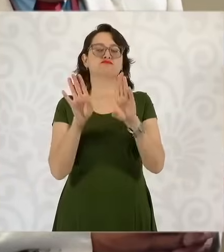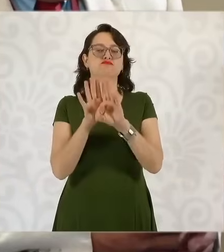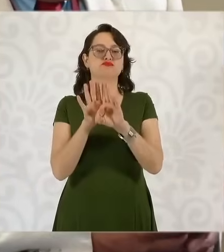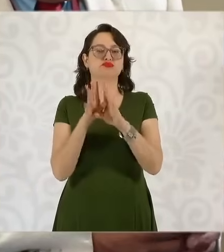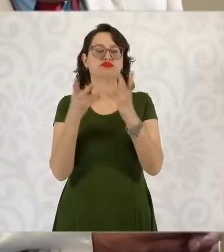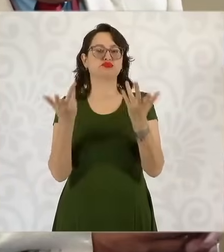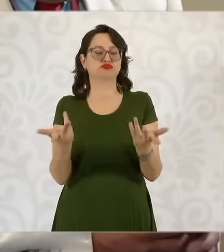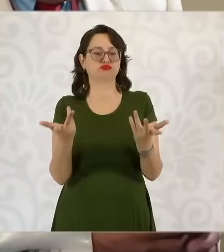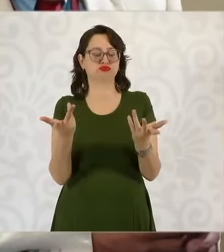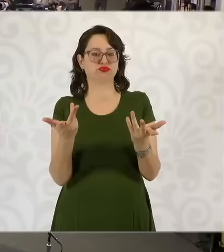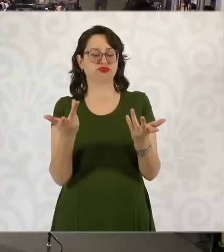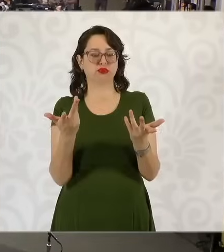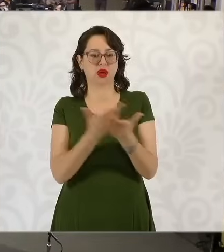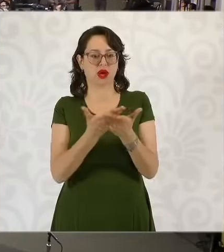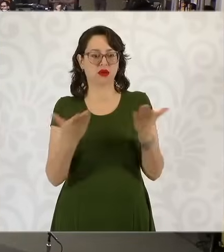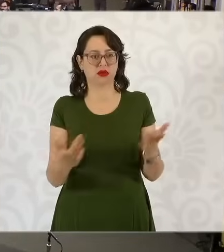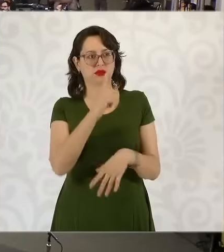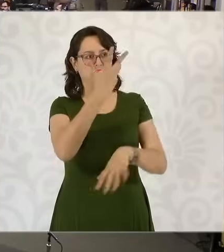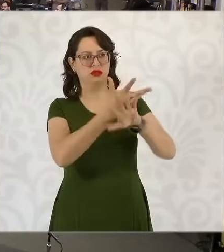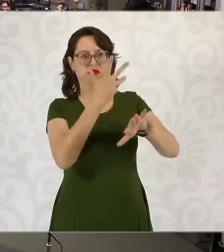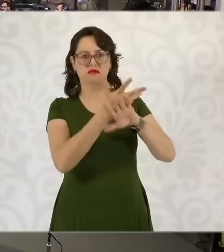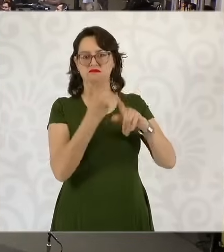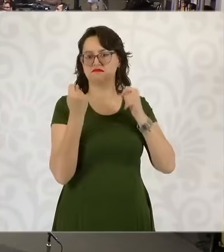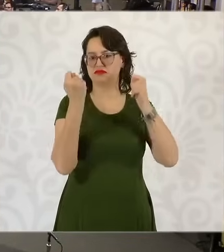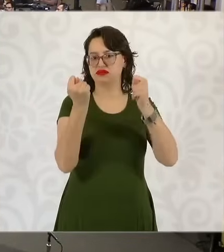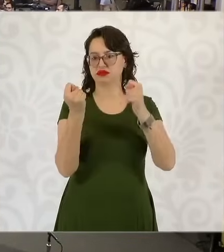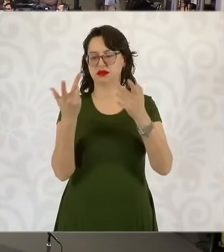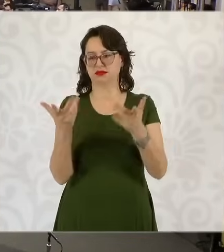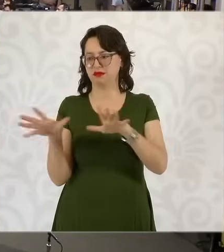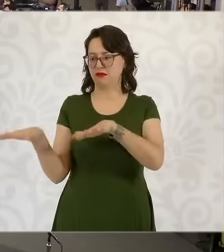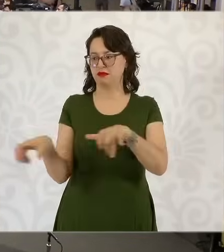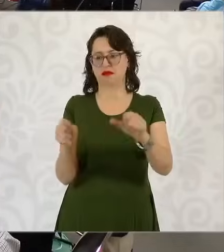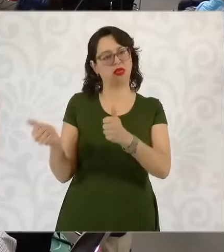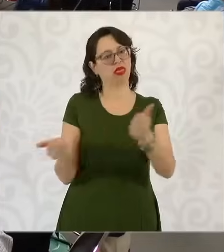en esta medida que está o en este anuncio que están haciendo desde Estados Unidos de tener